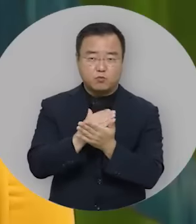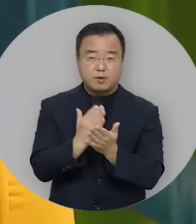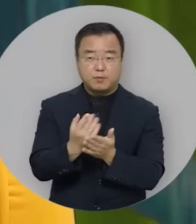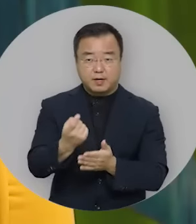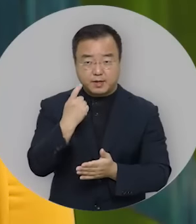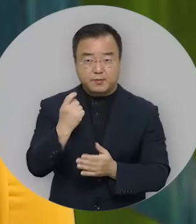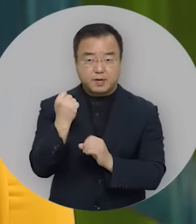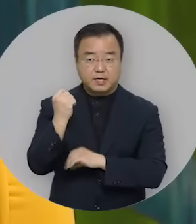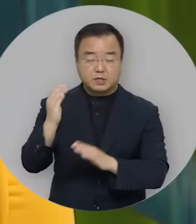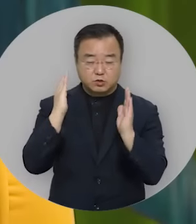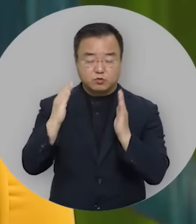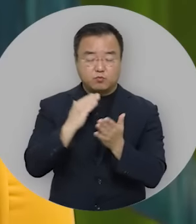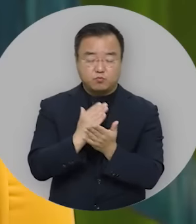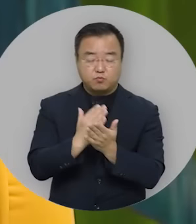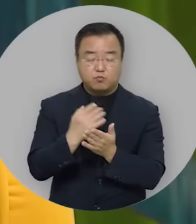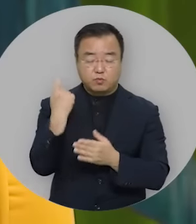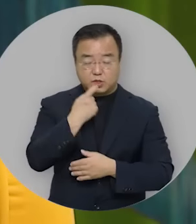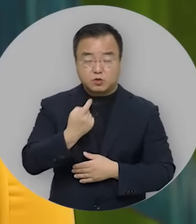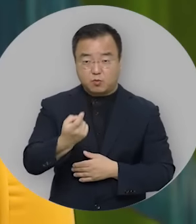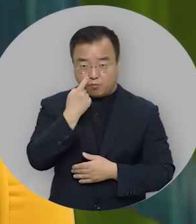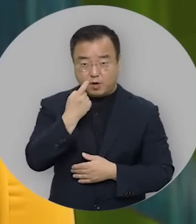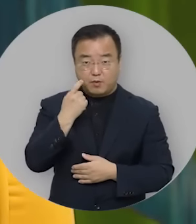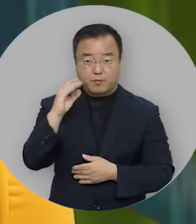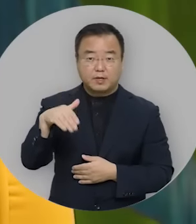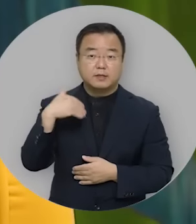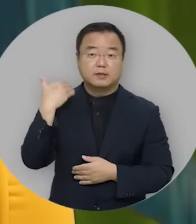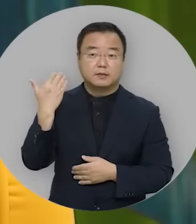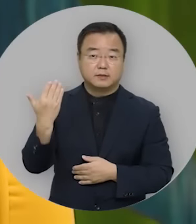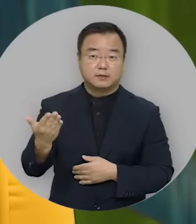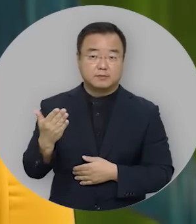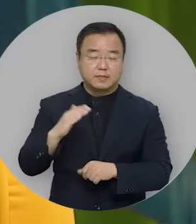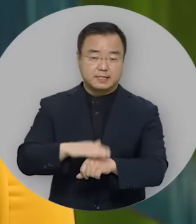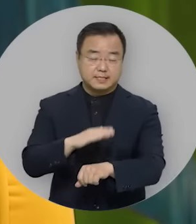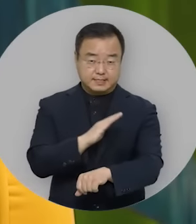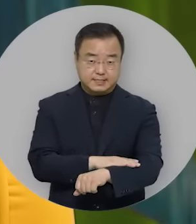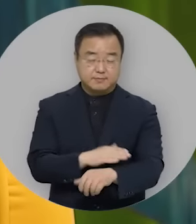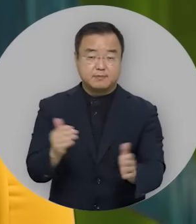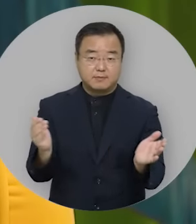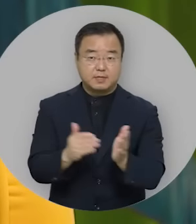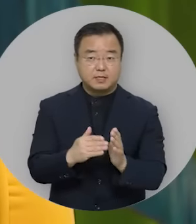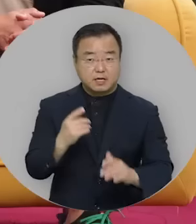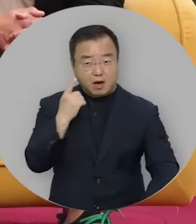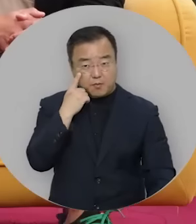여러 가지 기초 과목 그리고 이론 수업 그리고 그에 기반하는 기초 실습을 하다 보면